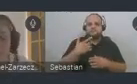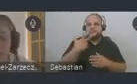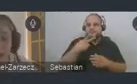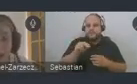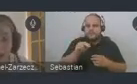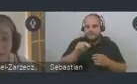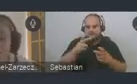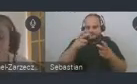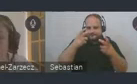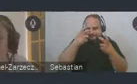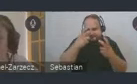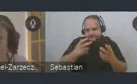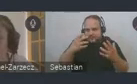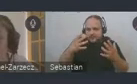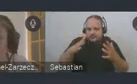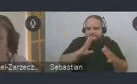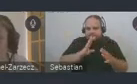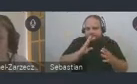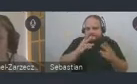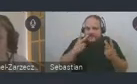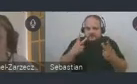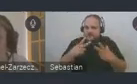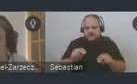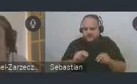ale szczególnie przy różnego rodzaju pracy